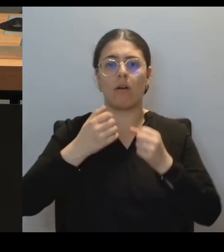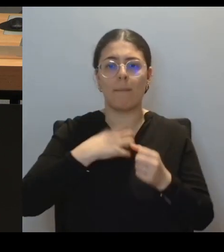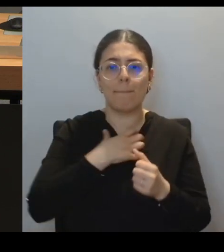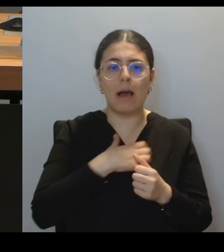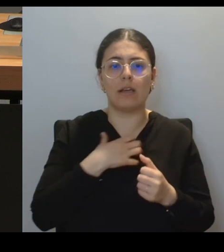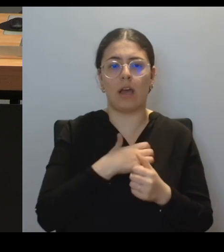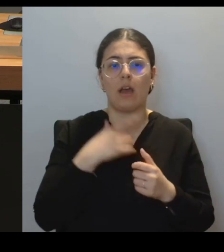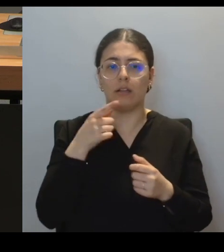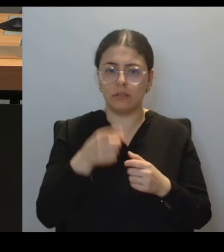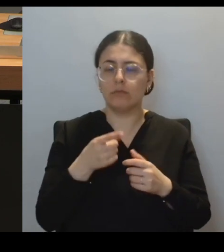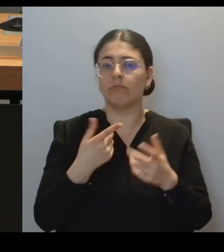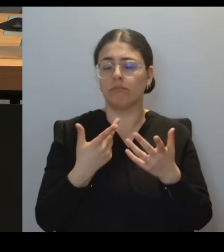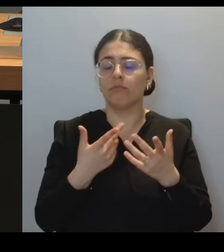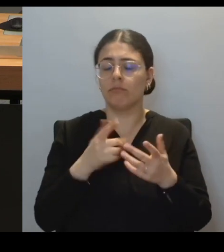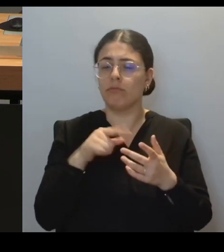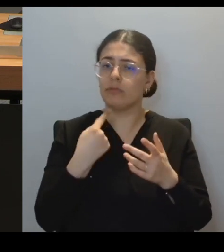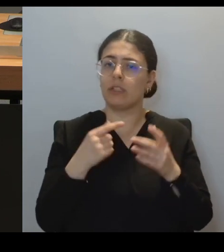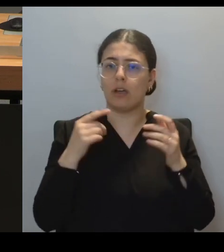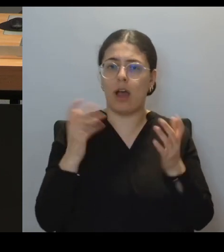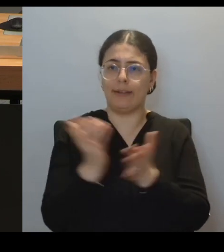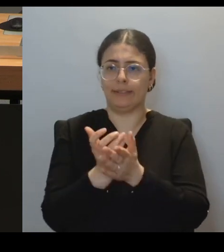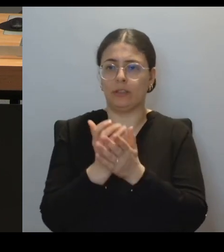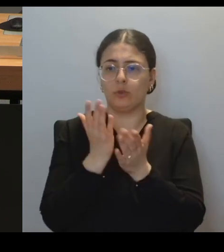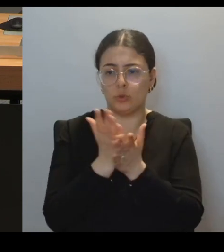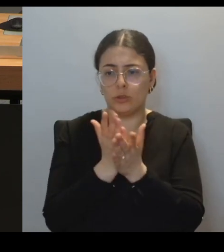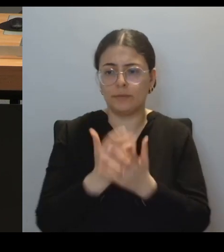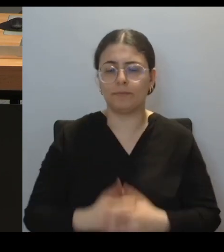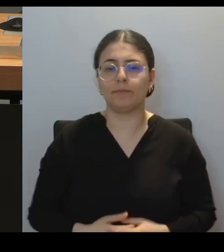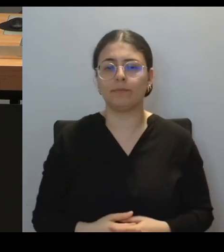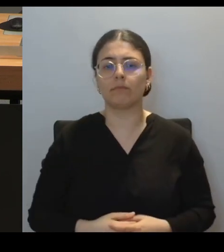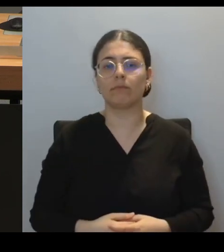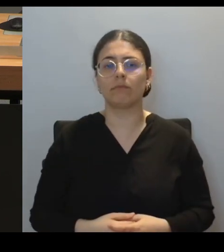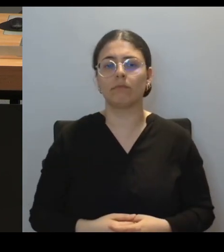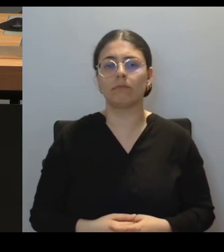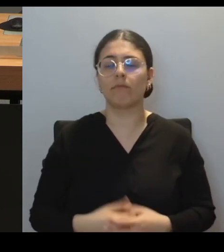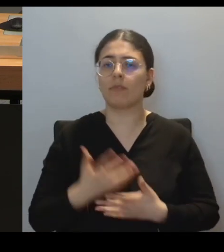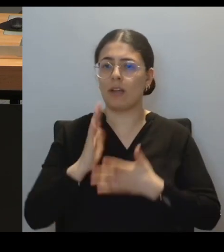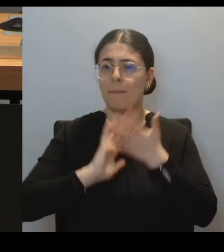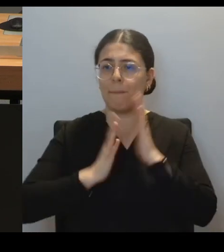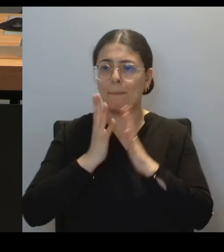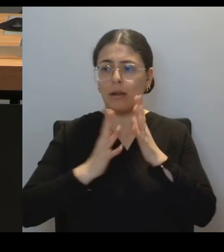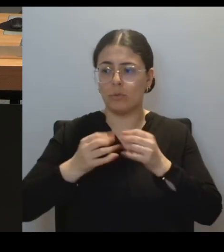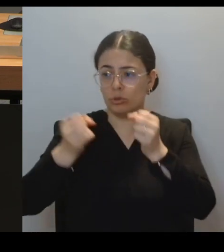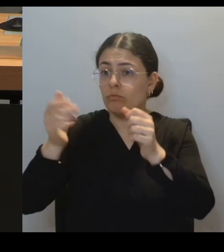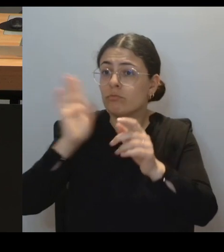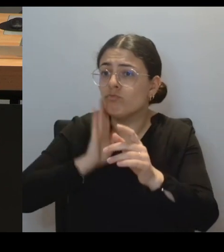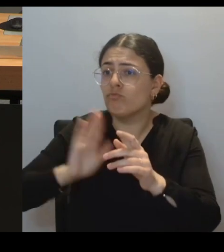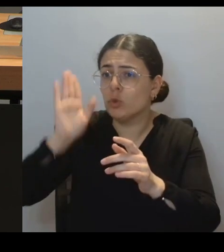Die Situation in Brandenburg Hören Sie zu. Jetzt können Sie sich gleich klemmen. Die Situation in Brandenburg und Bayern